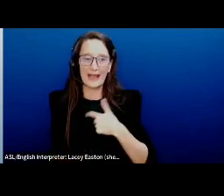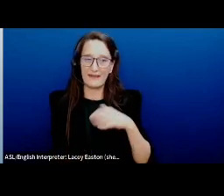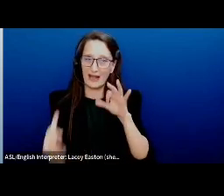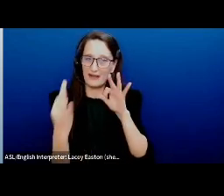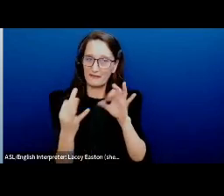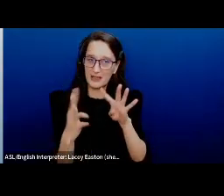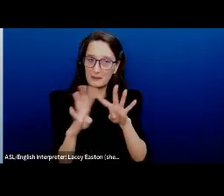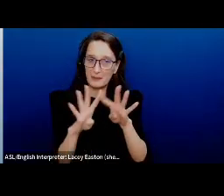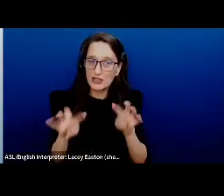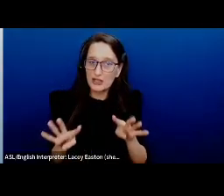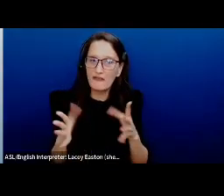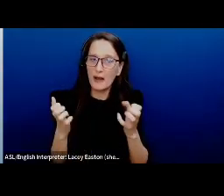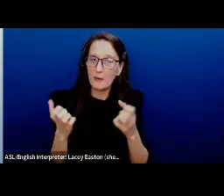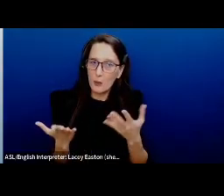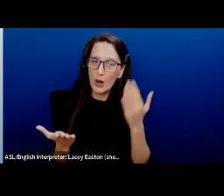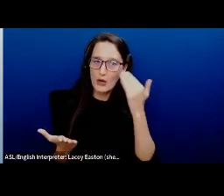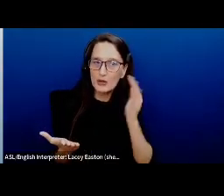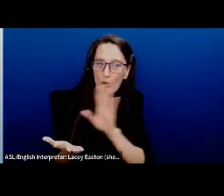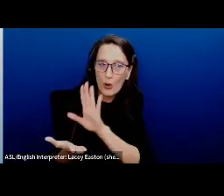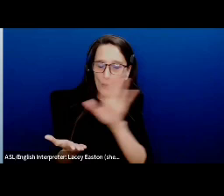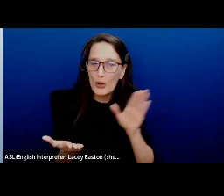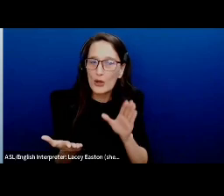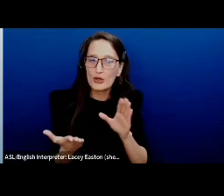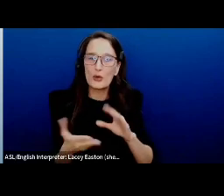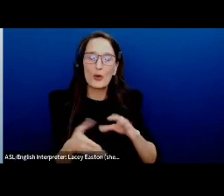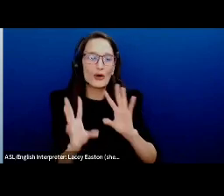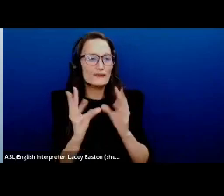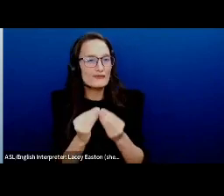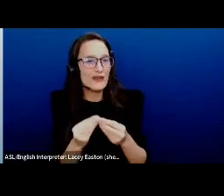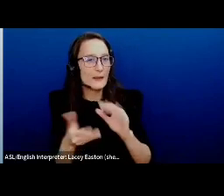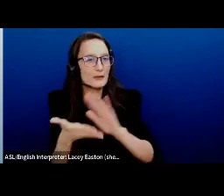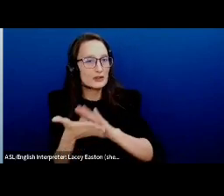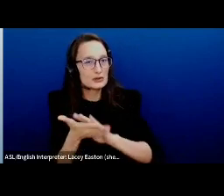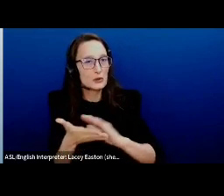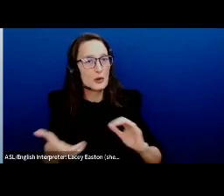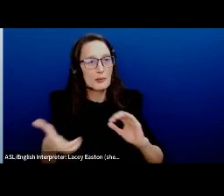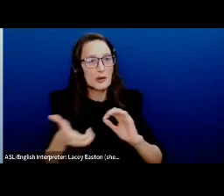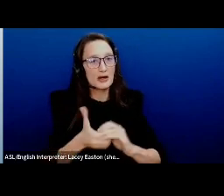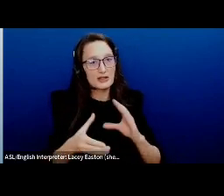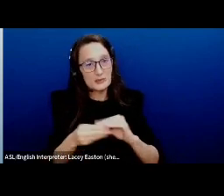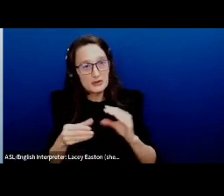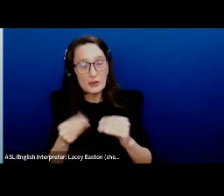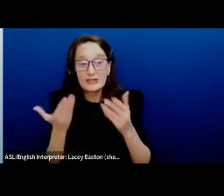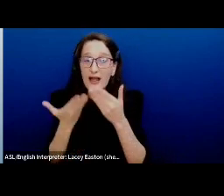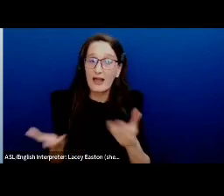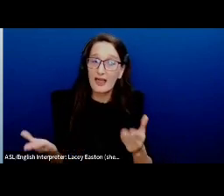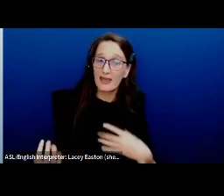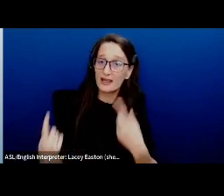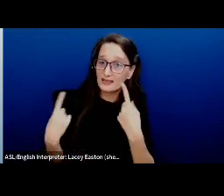sus historias sobre la asociación entre familias y escuelas. ¿Qué está funcionando bien? ¿Qué no? ¿Qué sesiones o